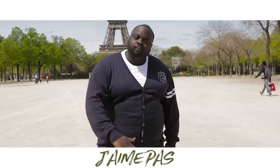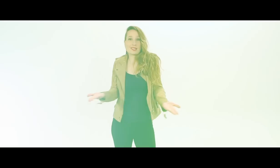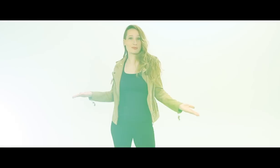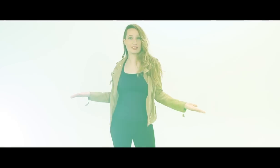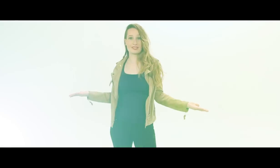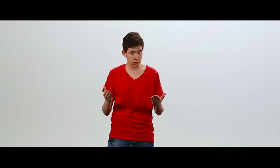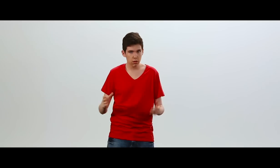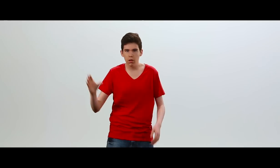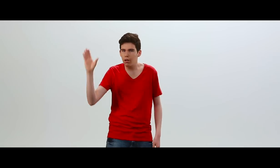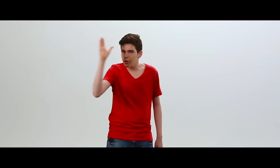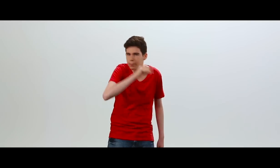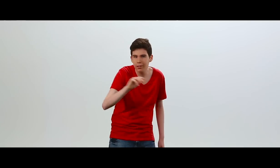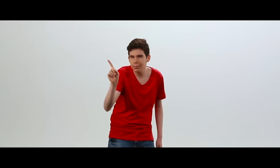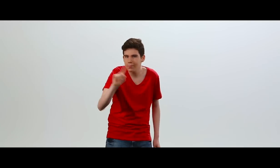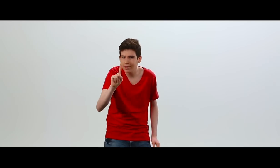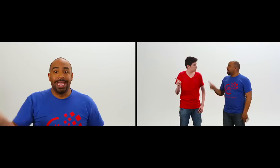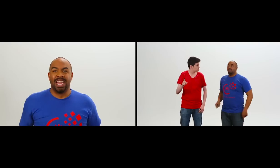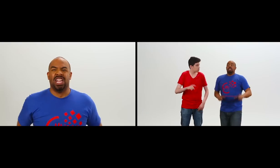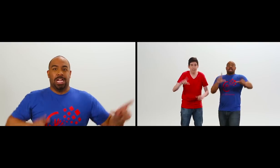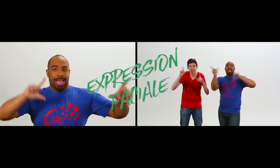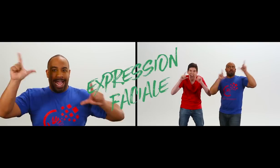c'est simple ! surtout n'oublie pas !